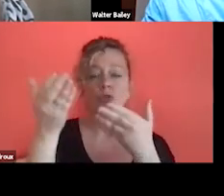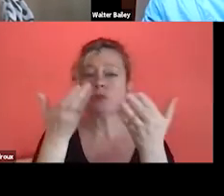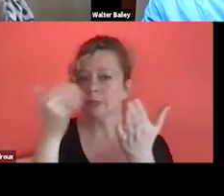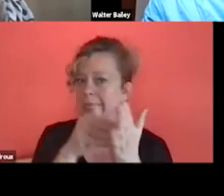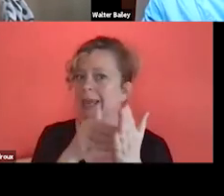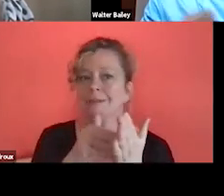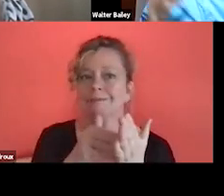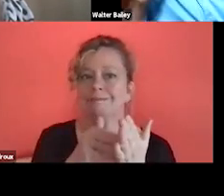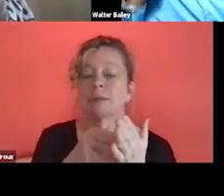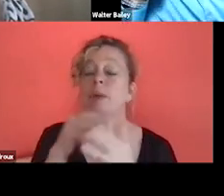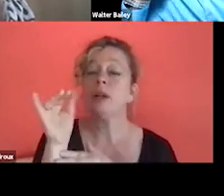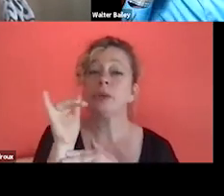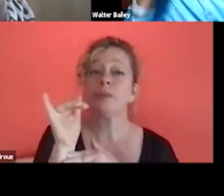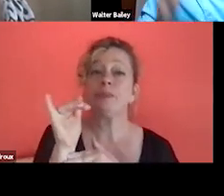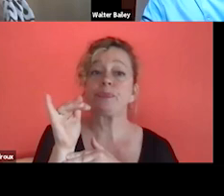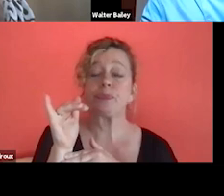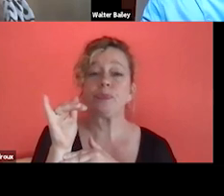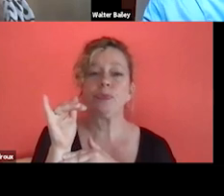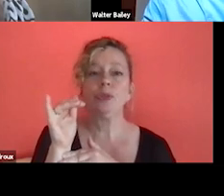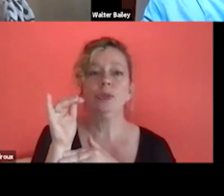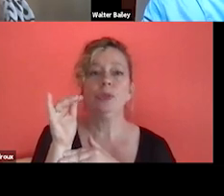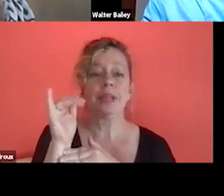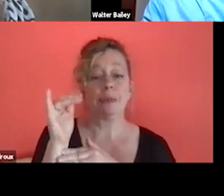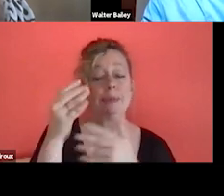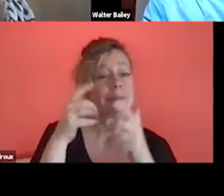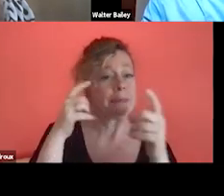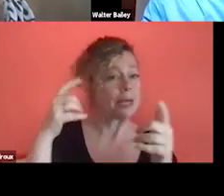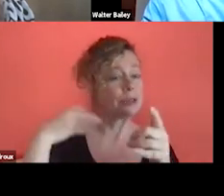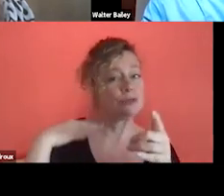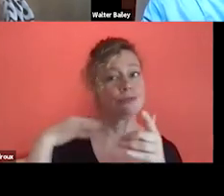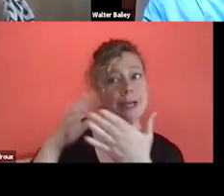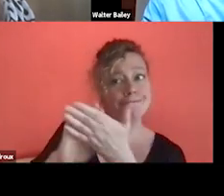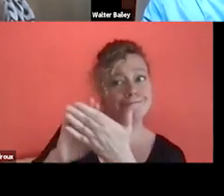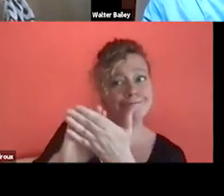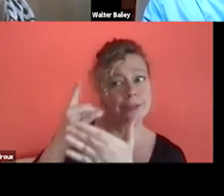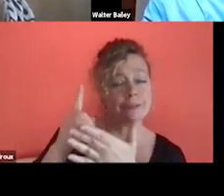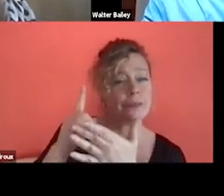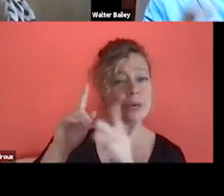Pero eso también fue un gran crédito para nuestro equipo ejecutivo en Central City Concern, nos estaban dando actualizaciones